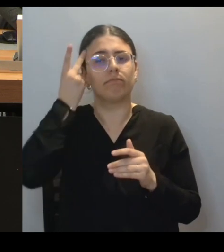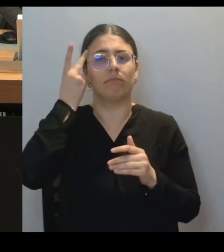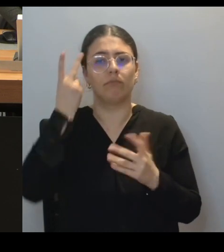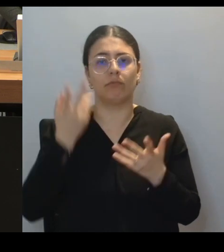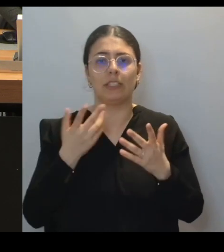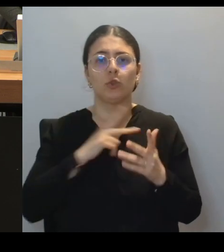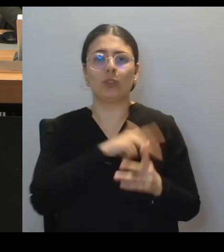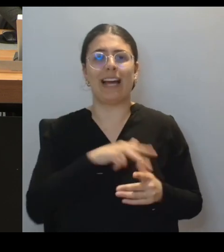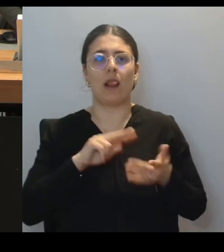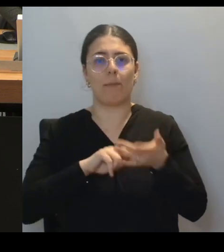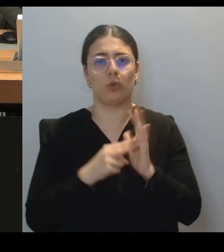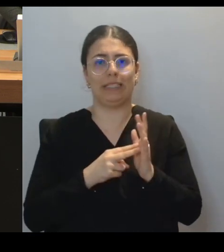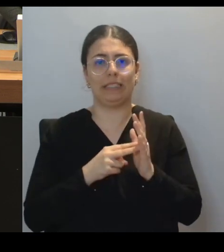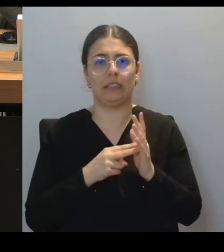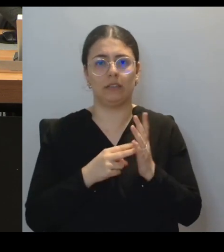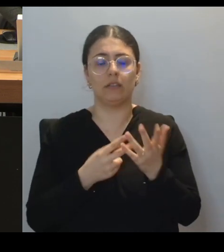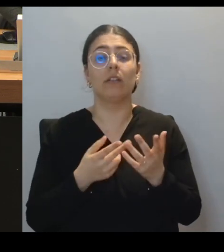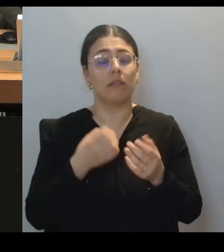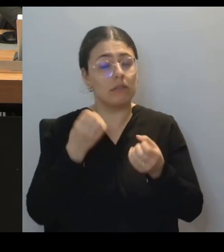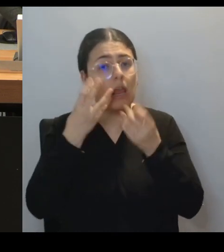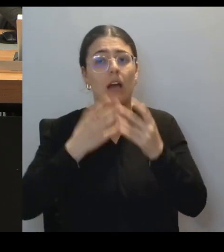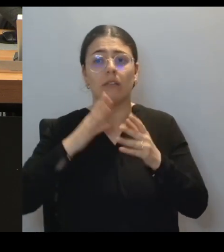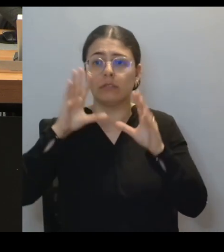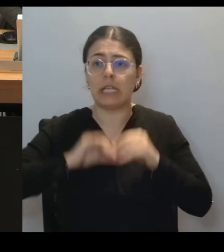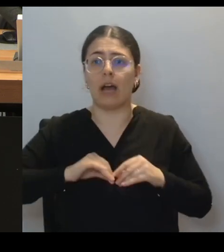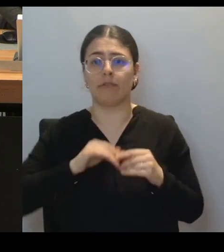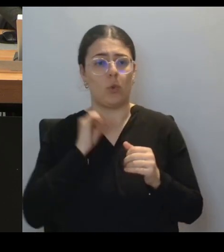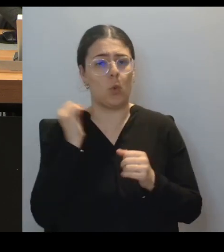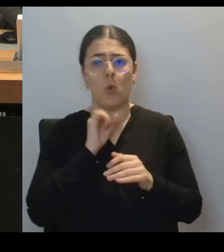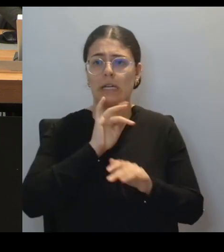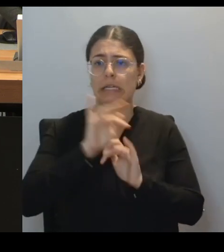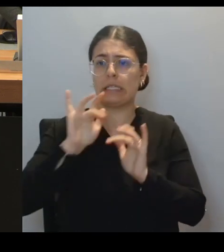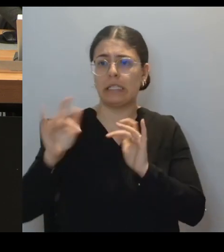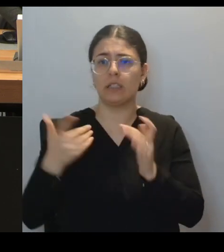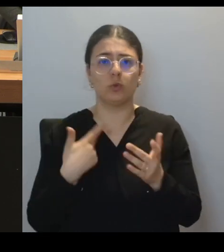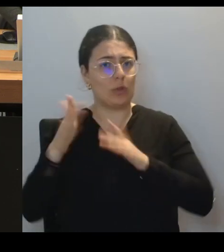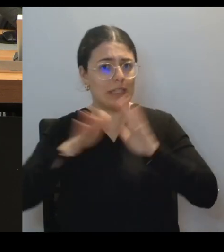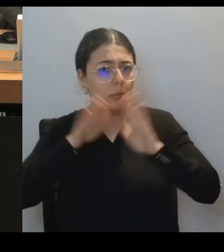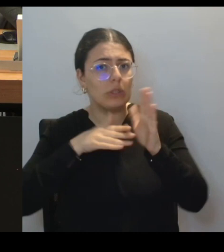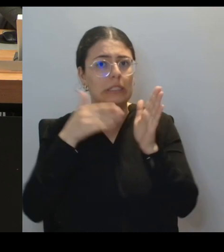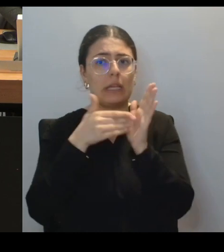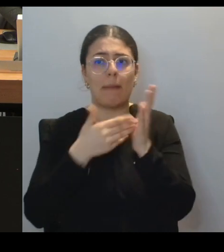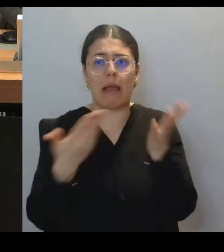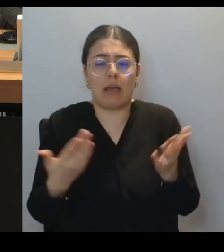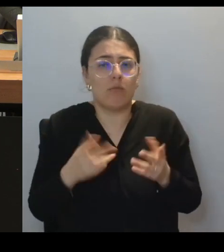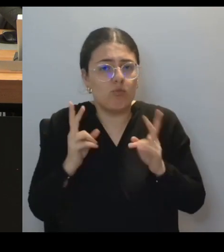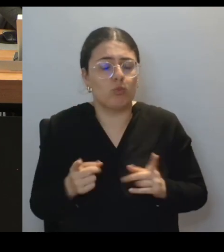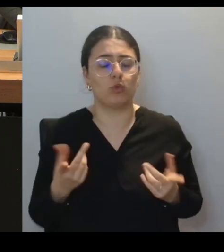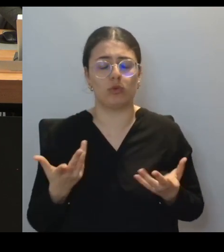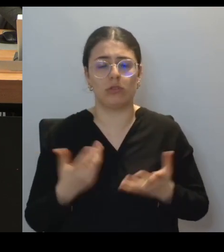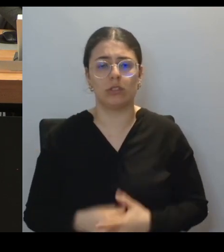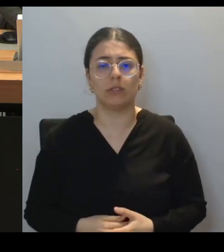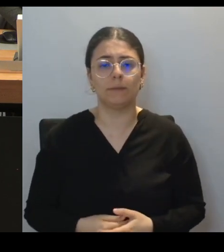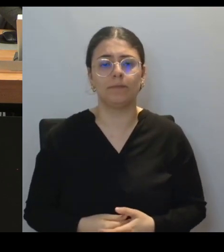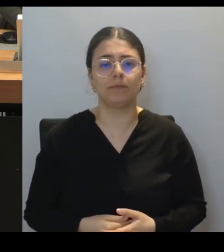Das gehört zu unserer Demokratie dazu. Das Stigmatisieren von bedürftigen Menschen sollten wir getrost der AfD